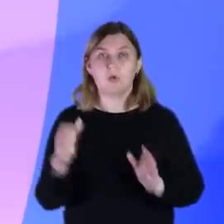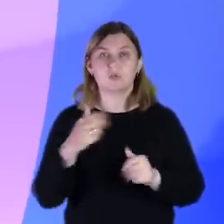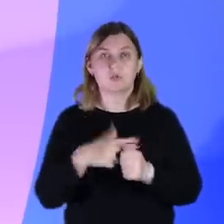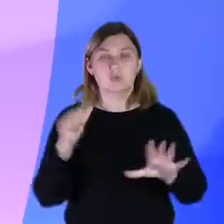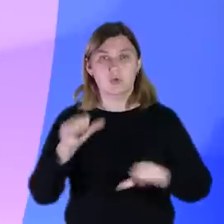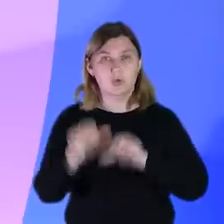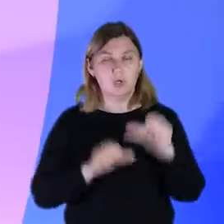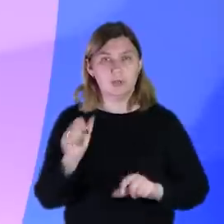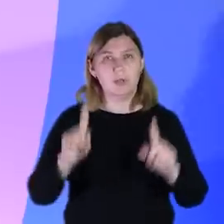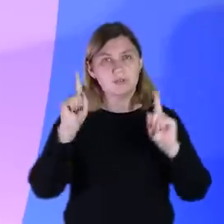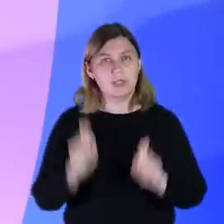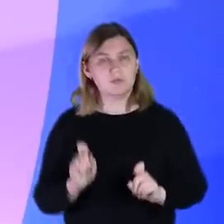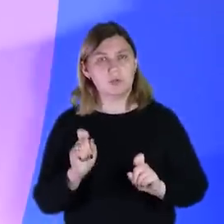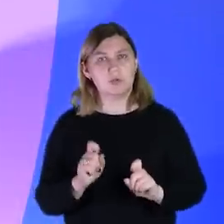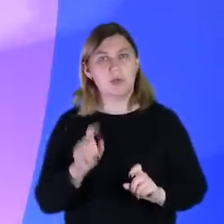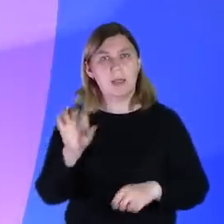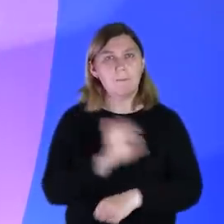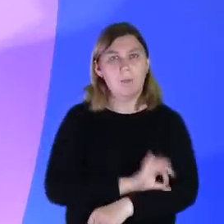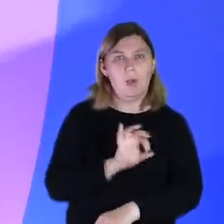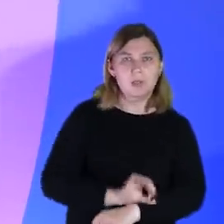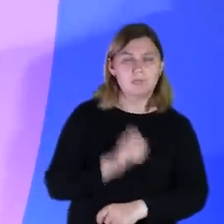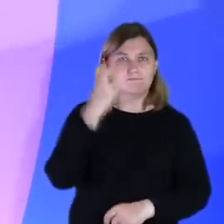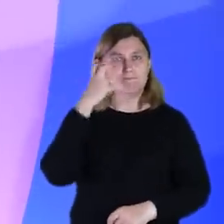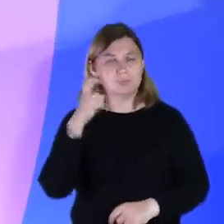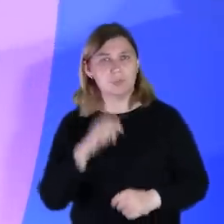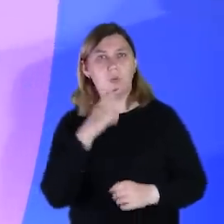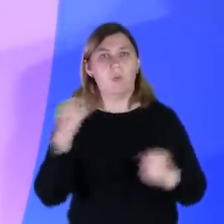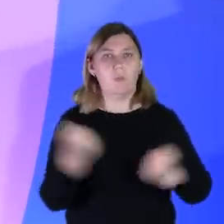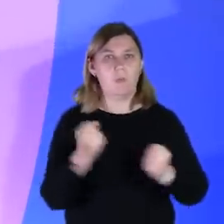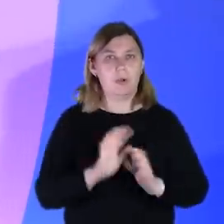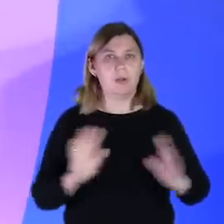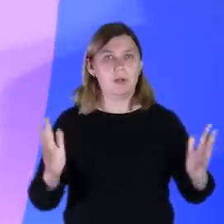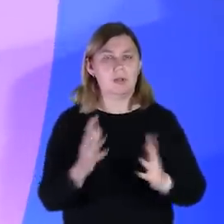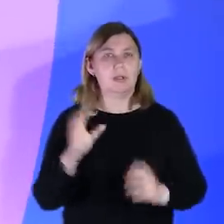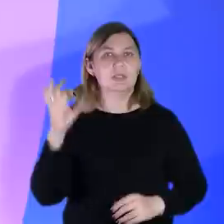roku zaczęły się prace projektowe i prace umocnieniowe właśnie w rejonie "Sarny",